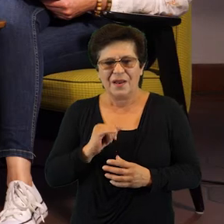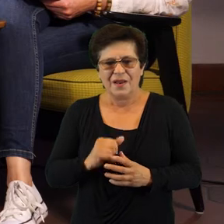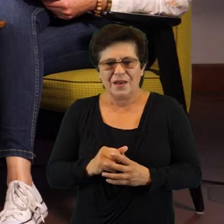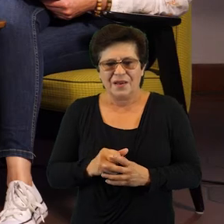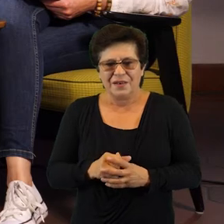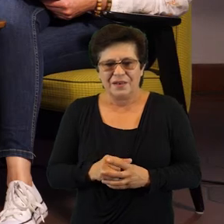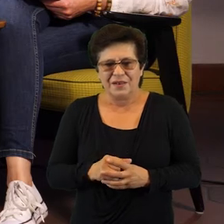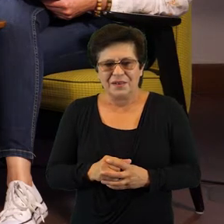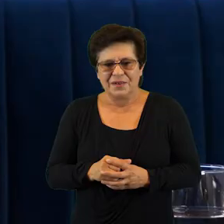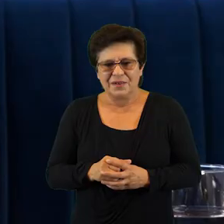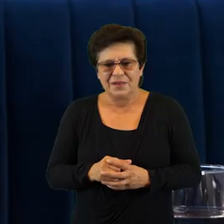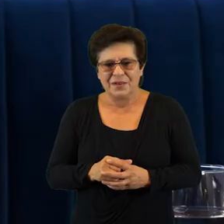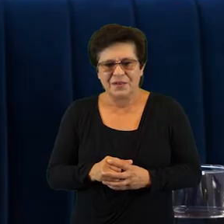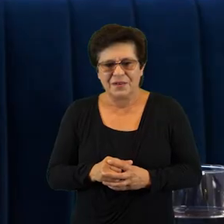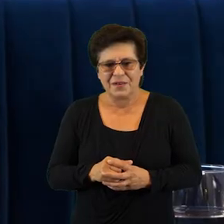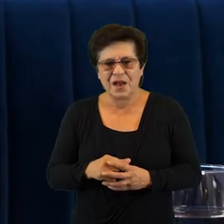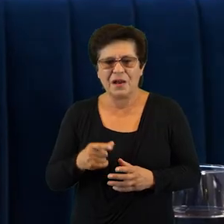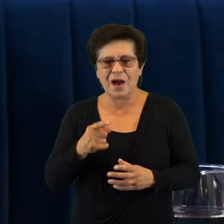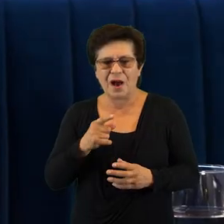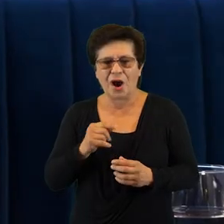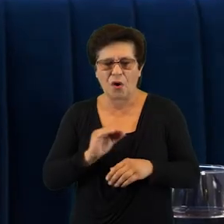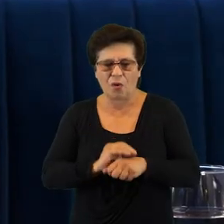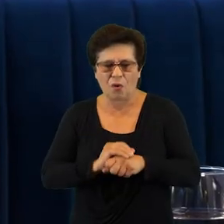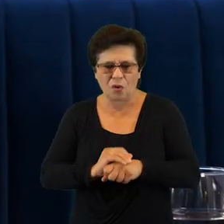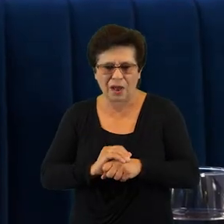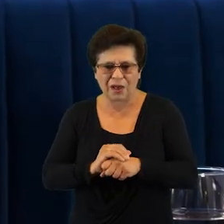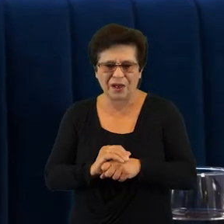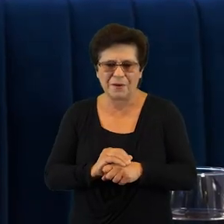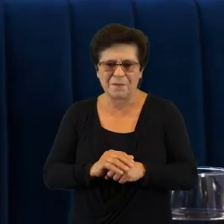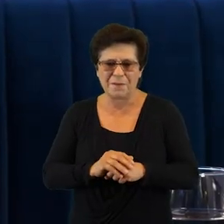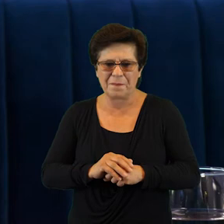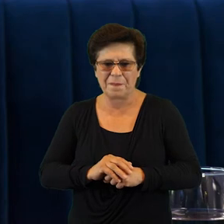który inaczej już traktował biografię i te wszystkie konteksty. Bo tak było. [śmiech]